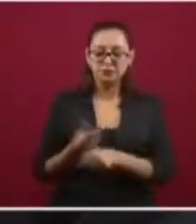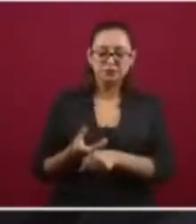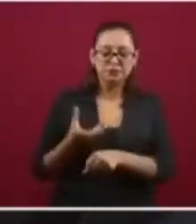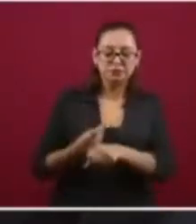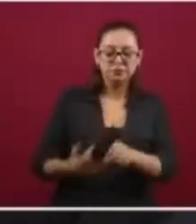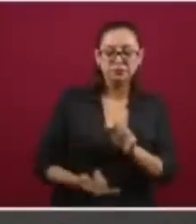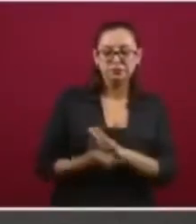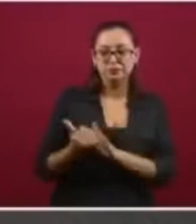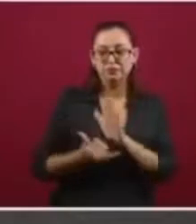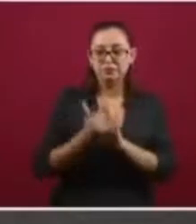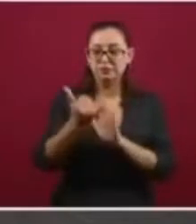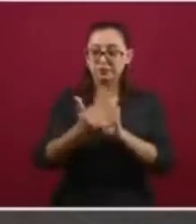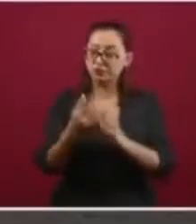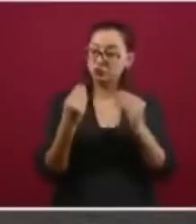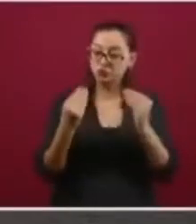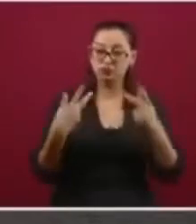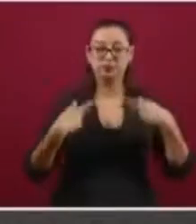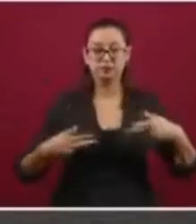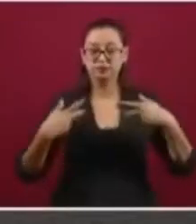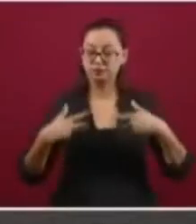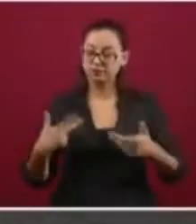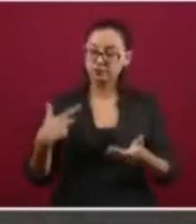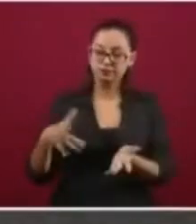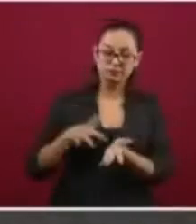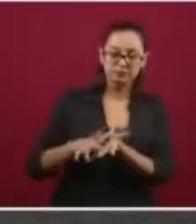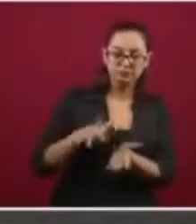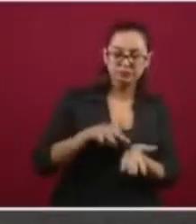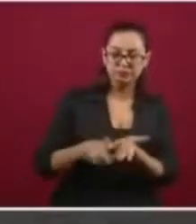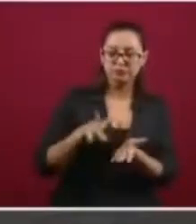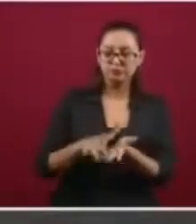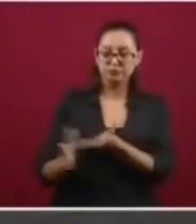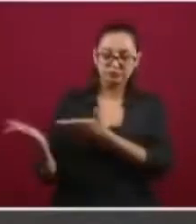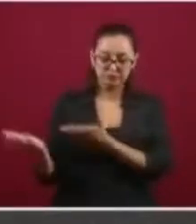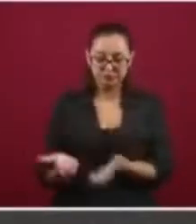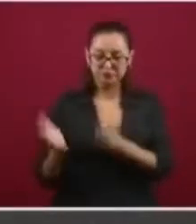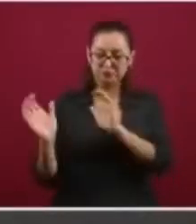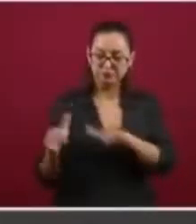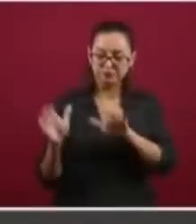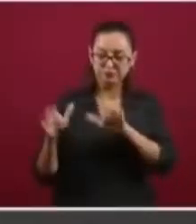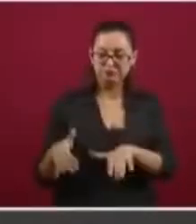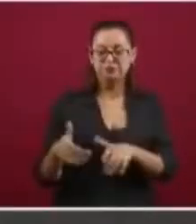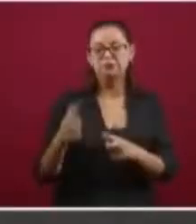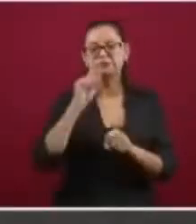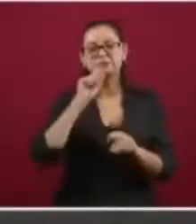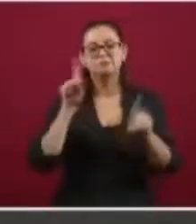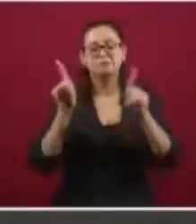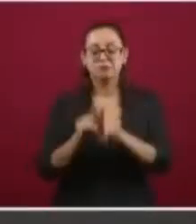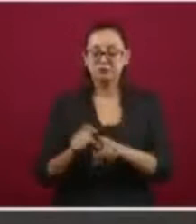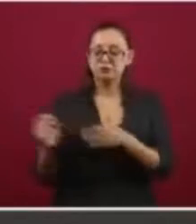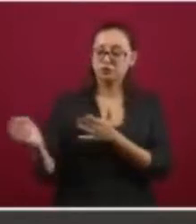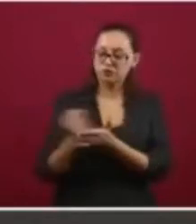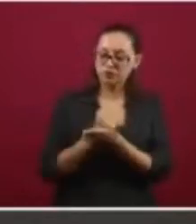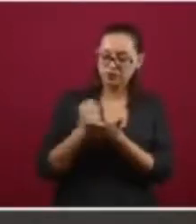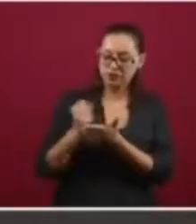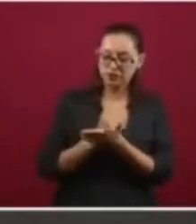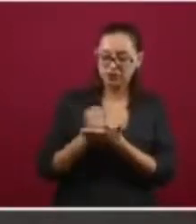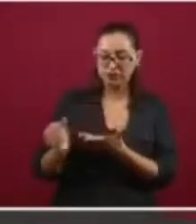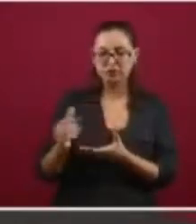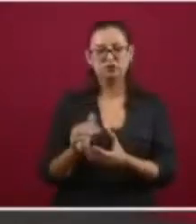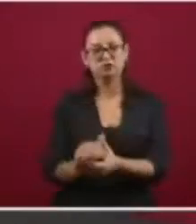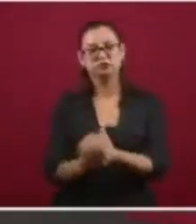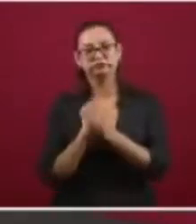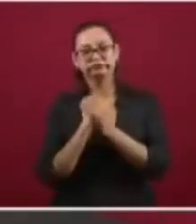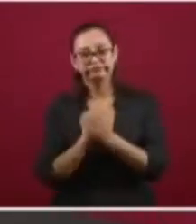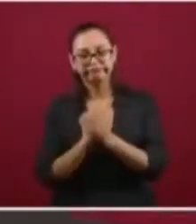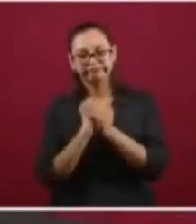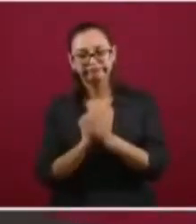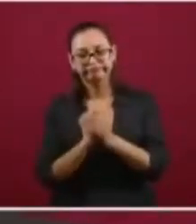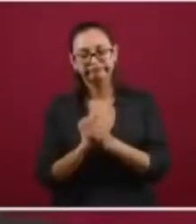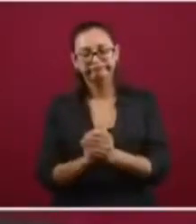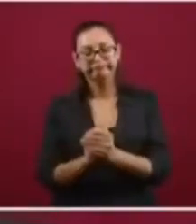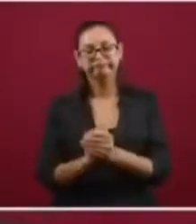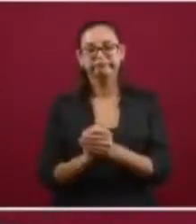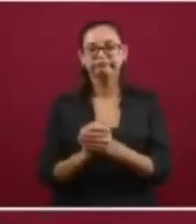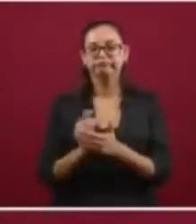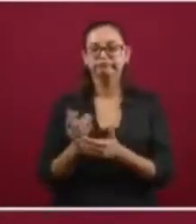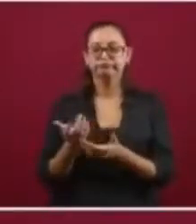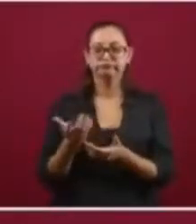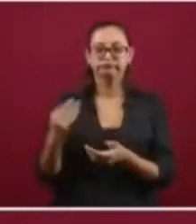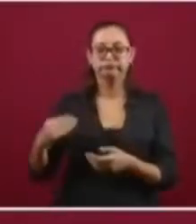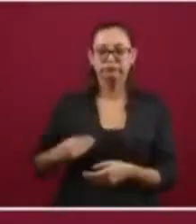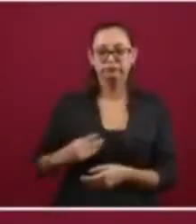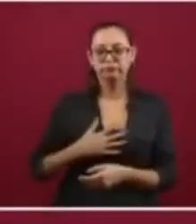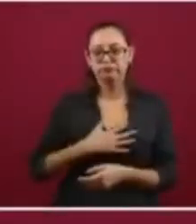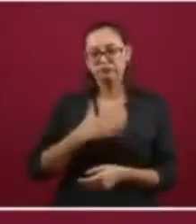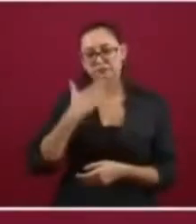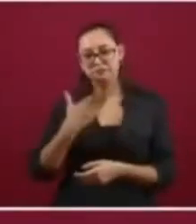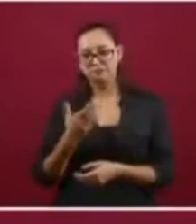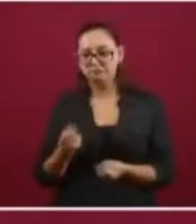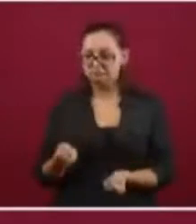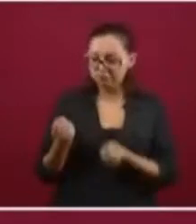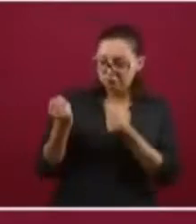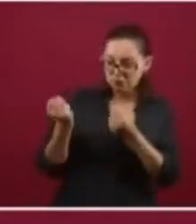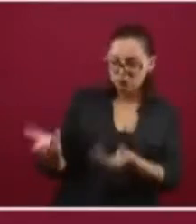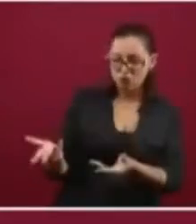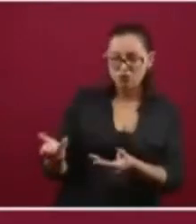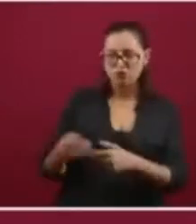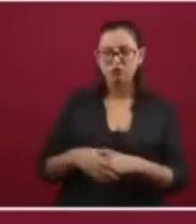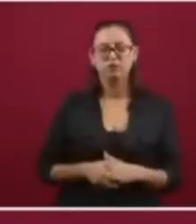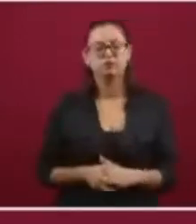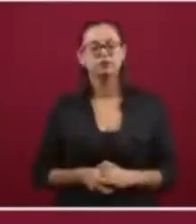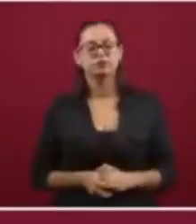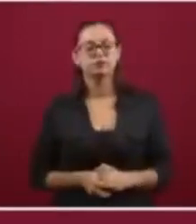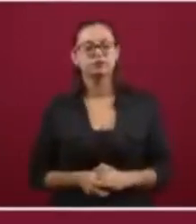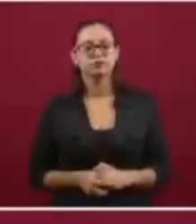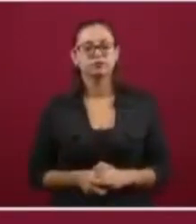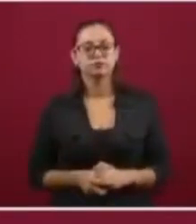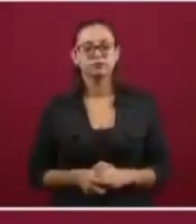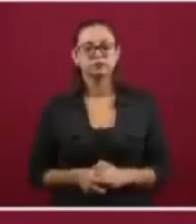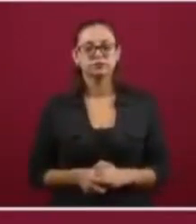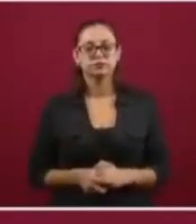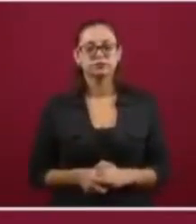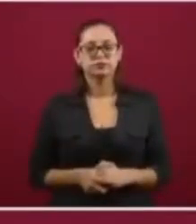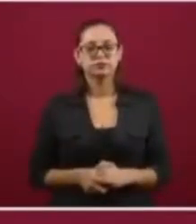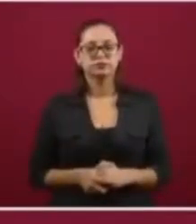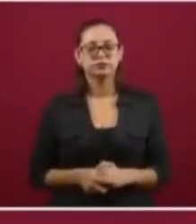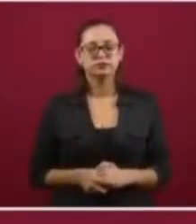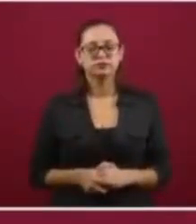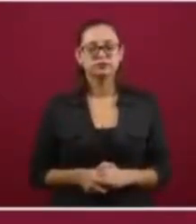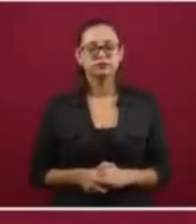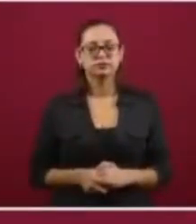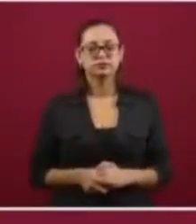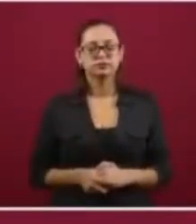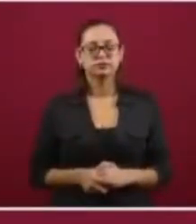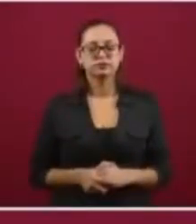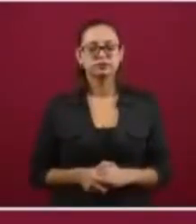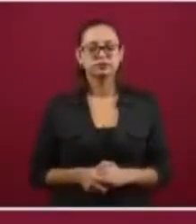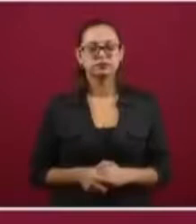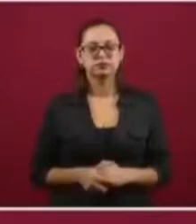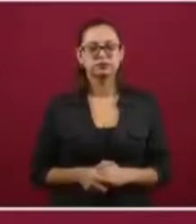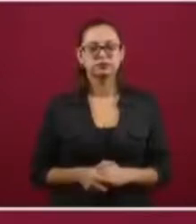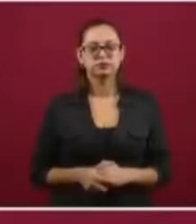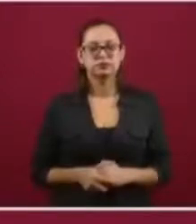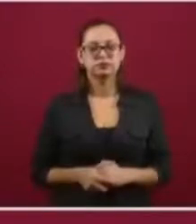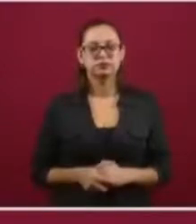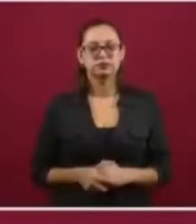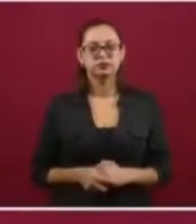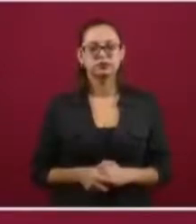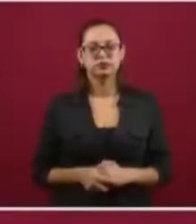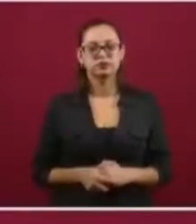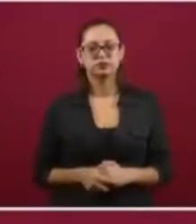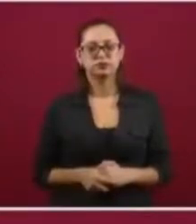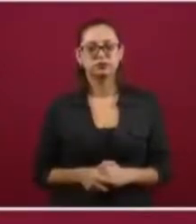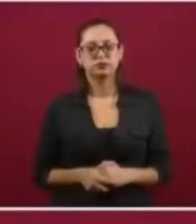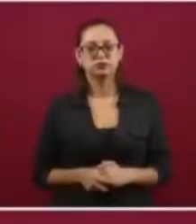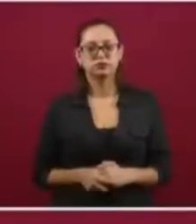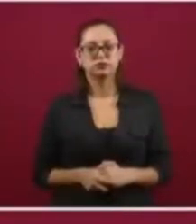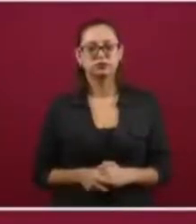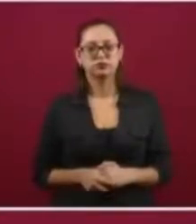mano de obra, otorgando pequeños créditos, las Tandas para el Bienestar, con apoyos para